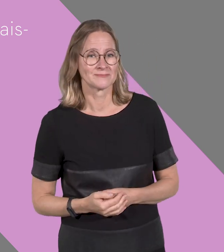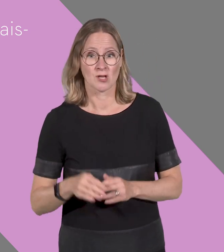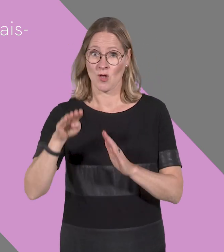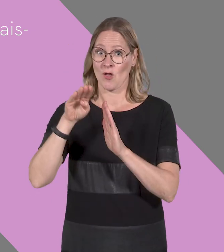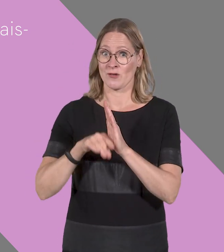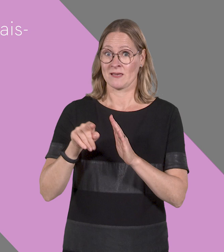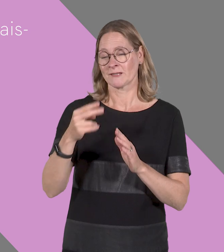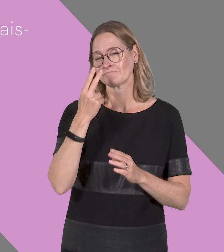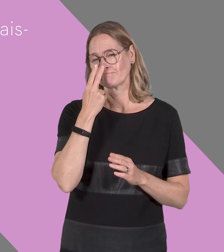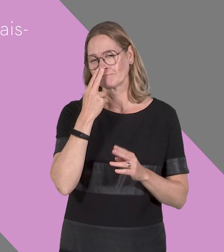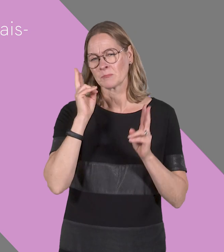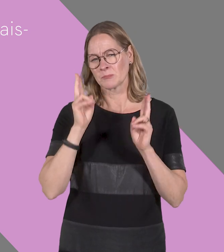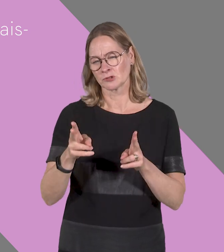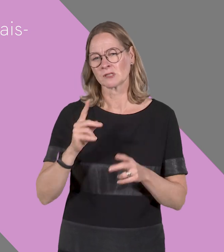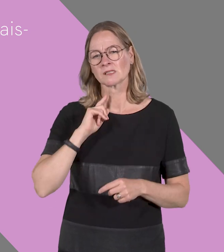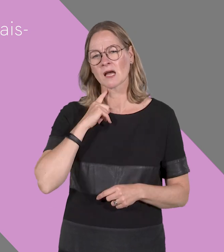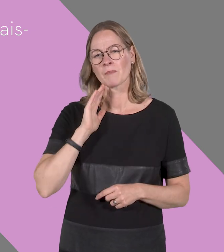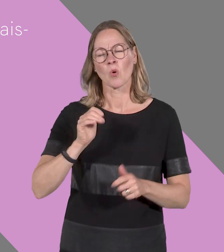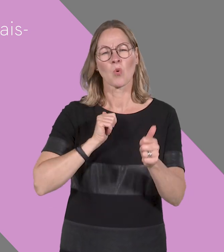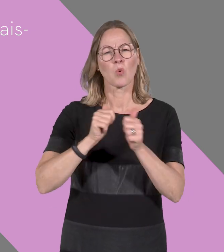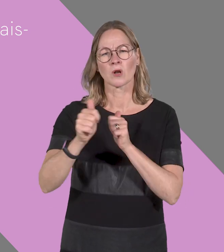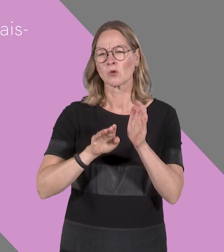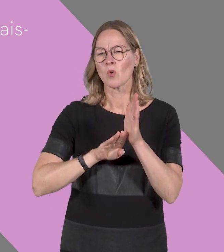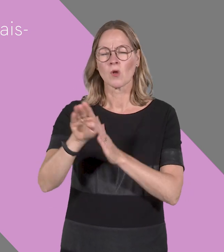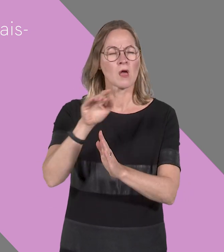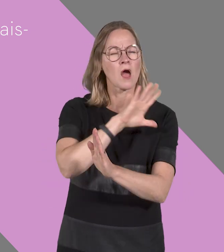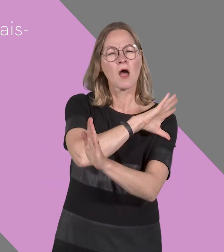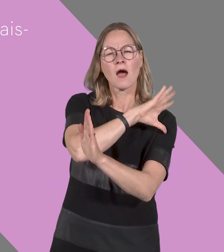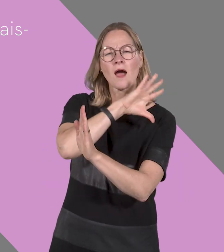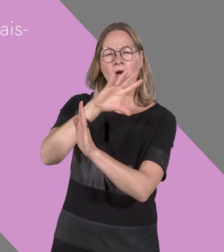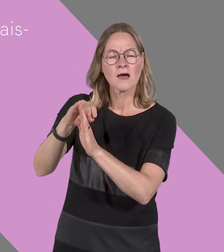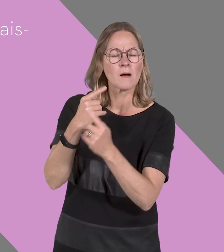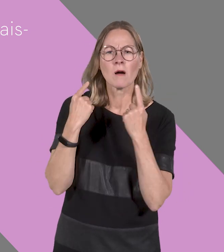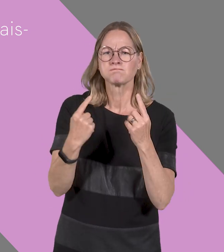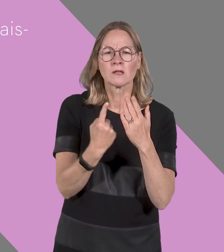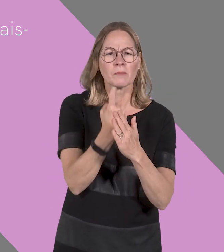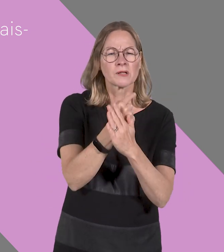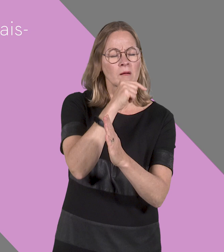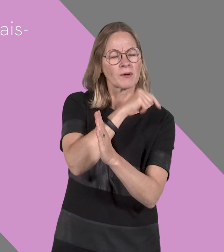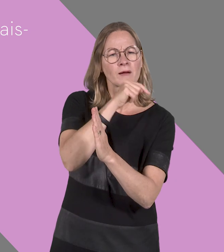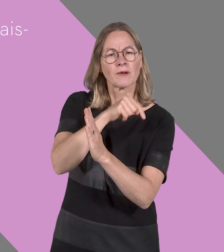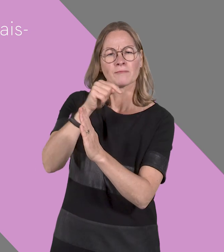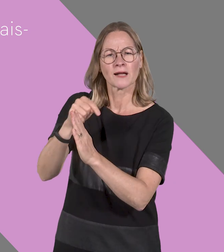Ohjelmassa käydään myös läpi Järventaustan urheilu-uran kohokohtia -